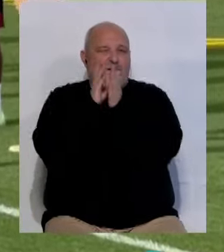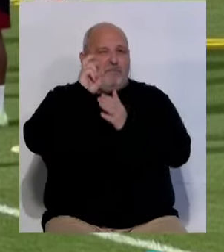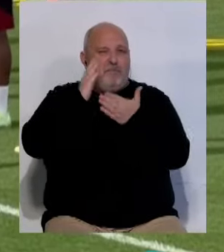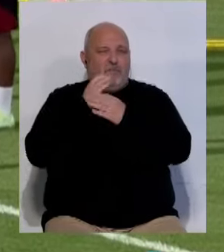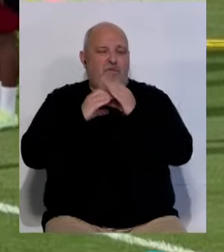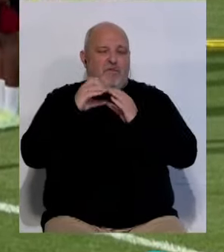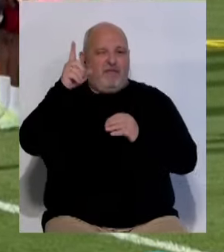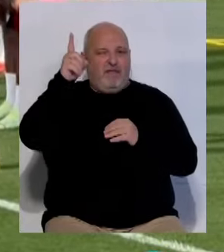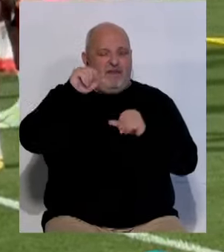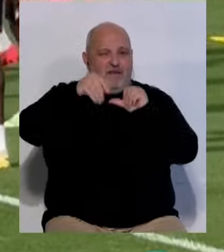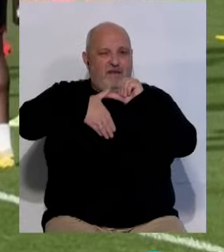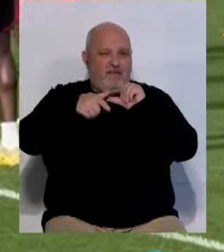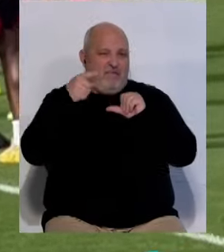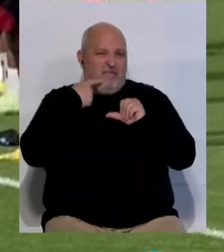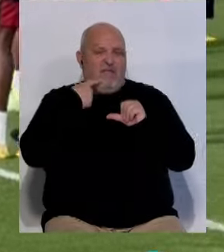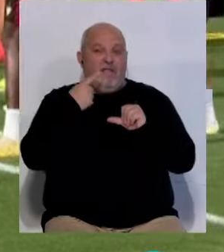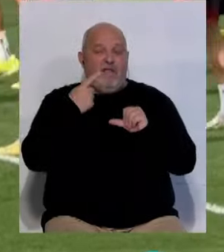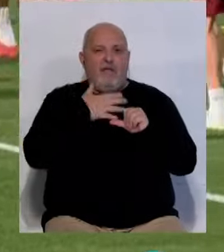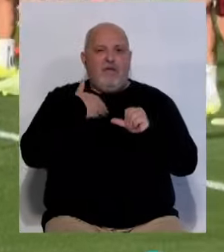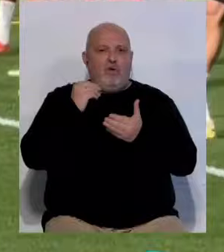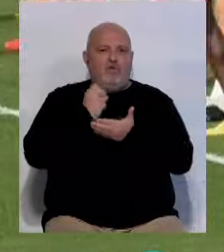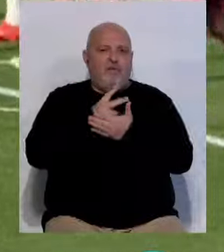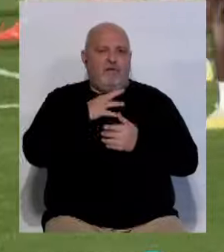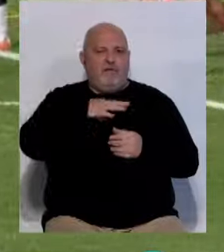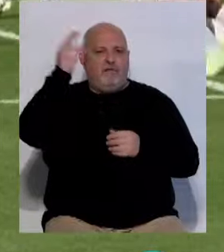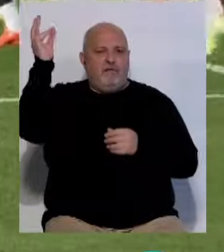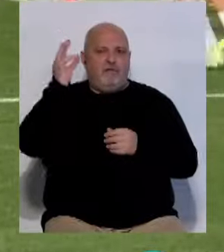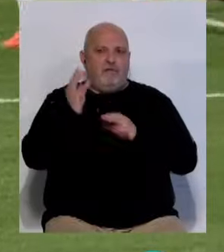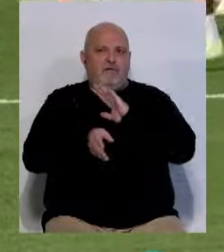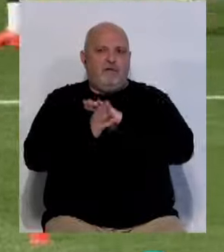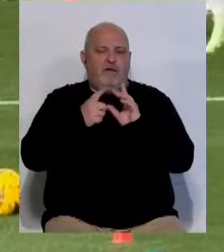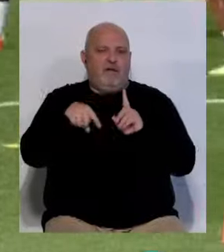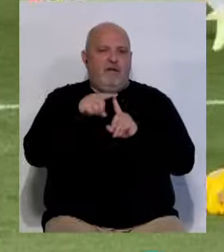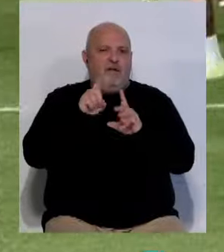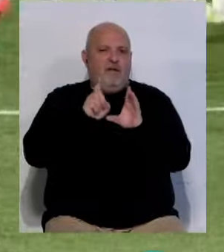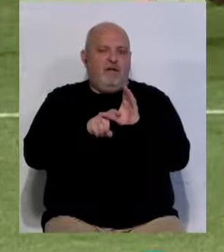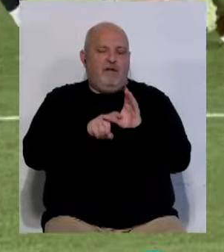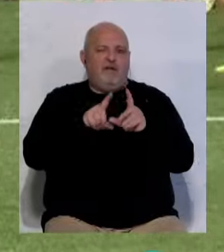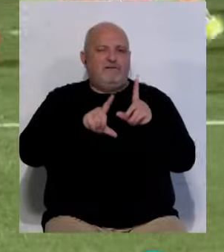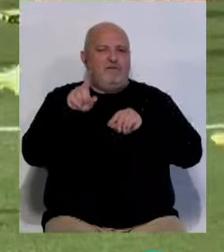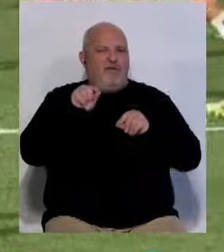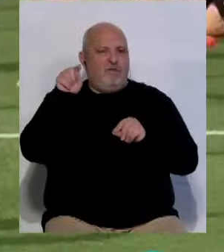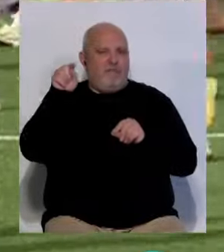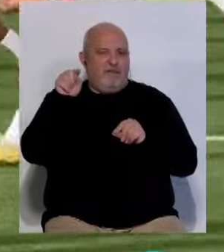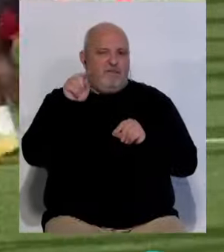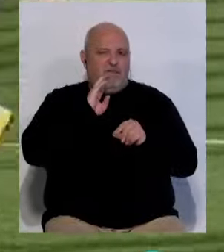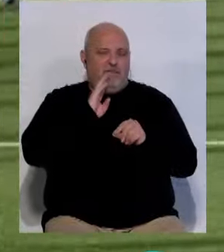de comunicación poco más que lo quieren rescatar para que vuelva nuevamente a jugar allí eh cedido